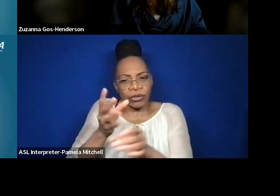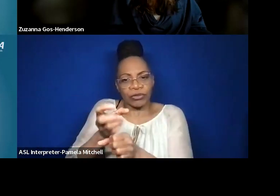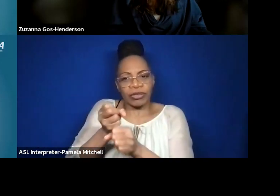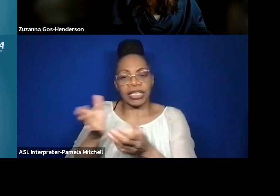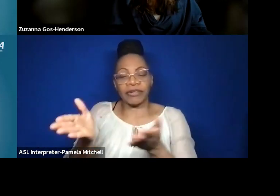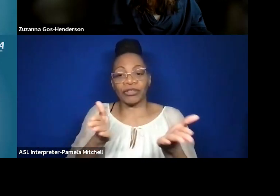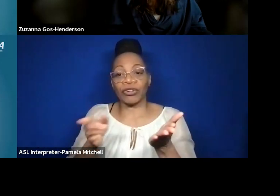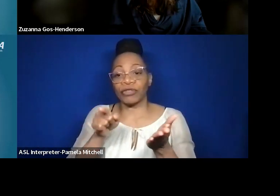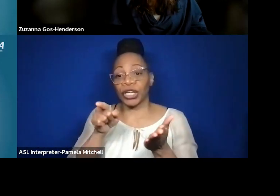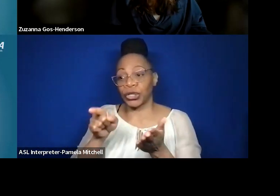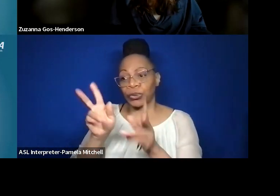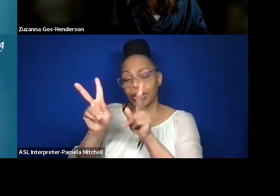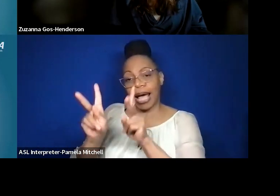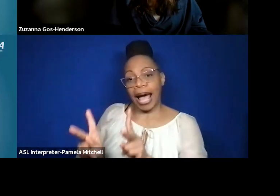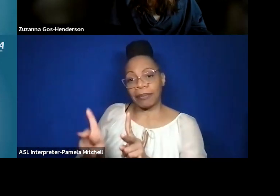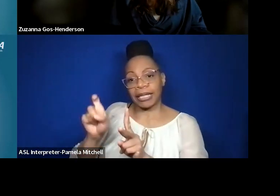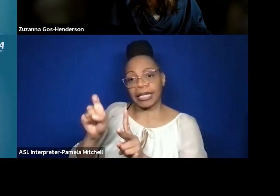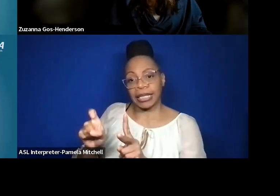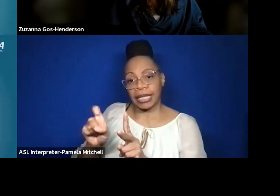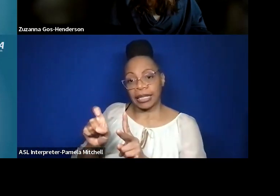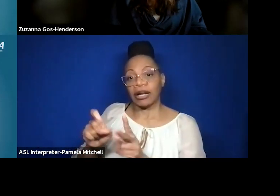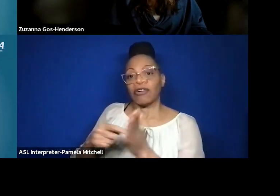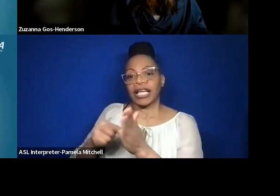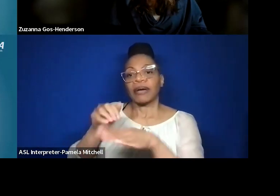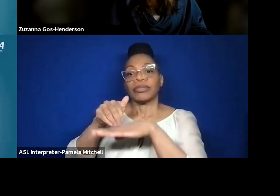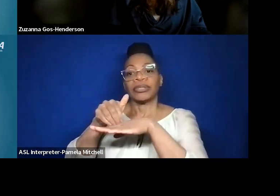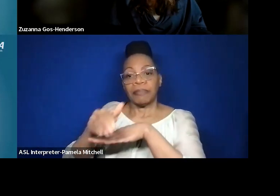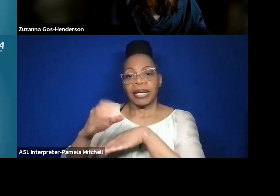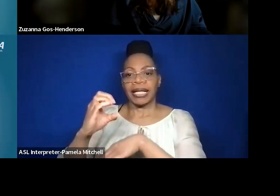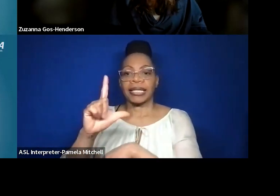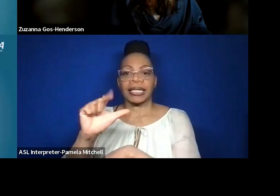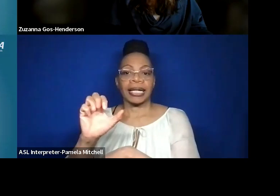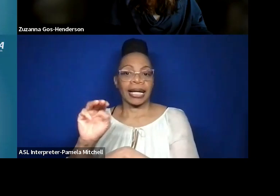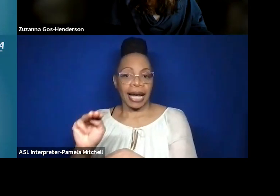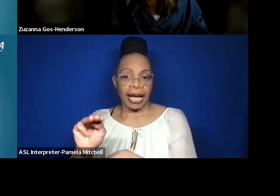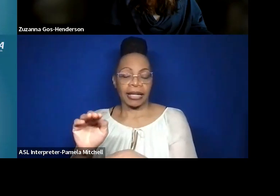y tu solicitante necesitan para enviar tus reclamaciones y se puede hacer. Si enfrentas obstáculos,